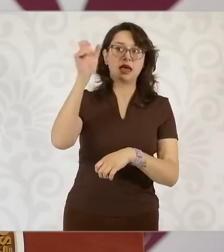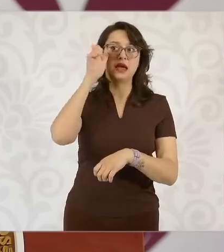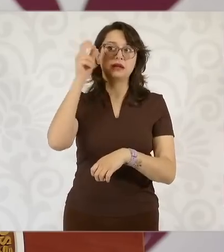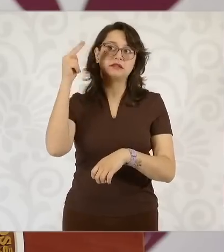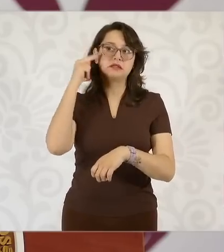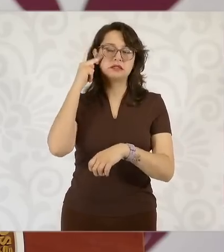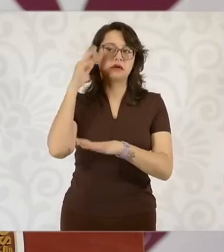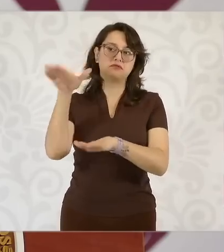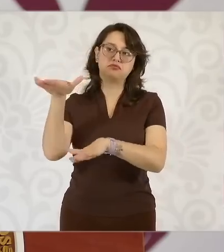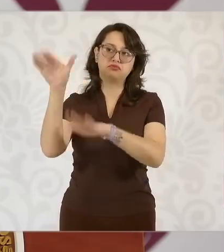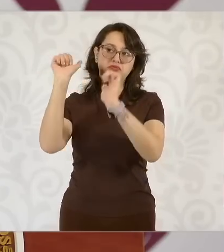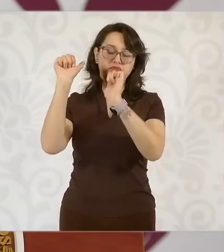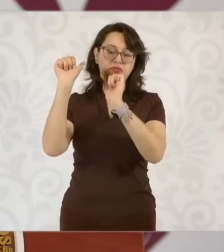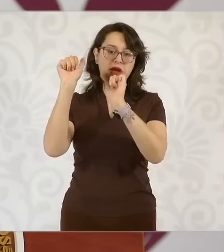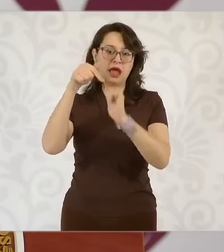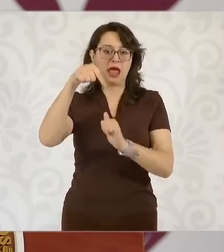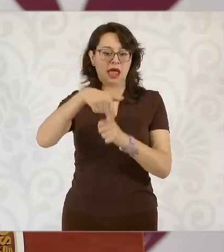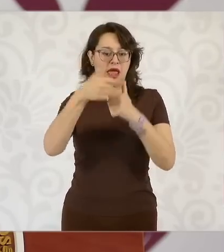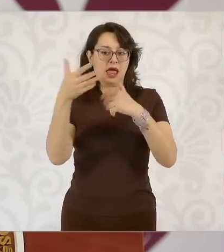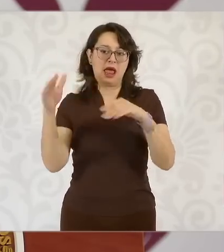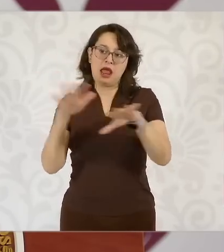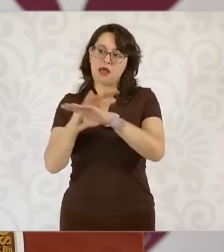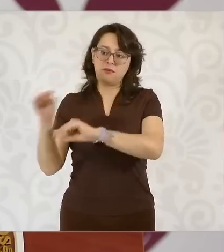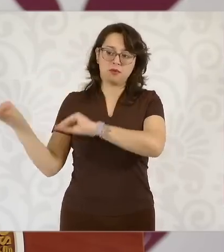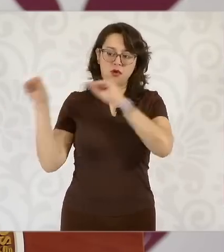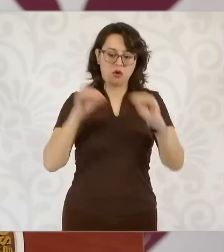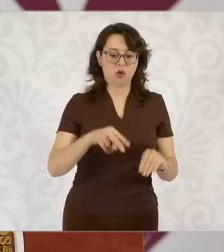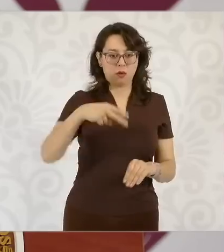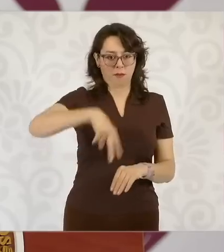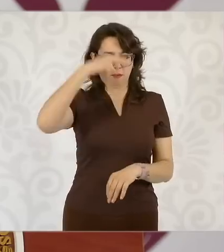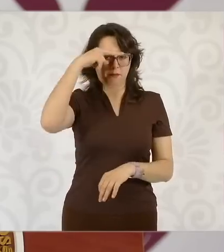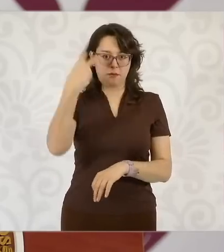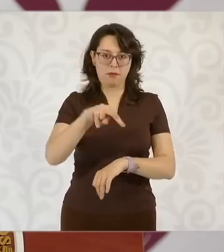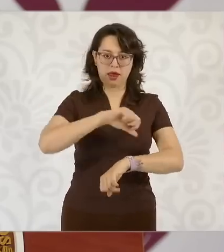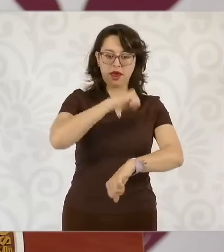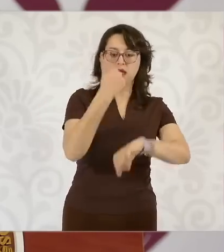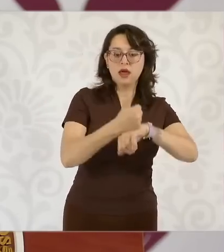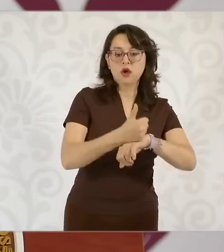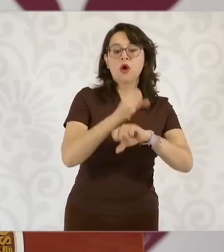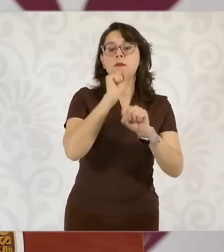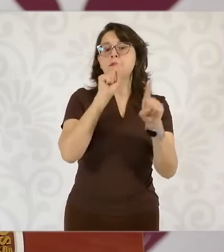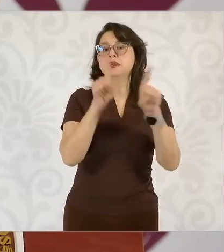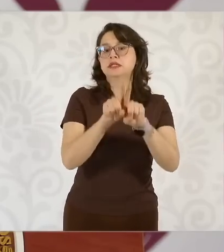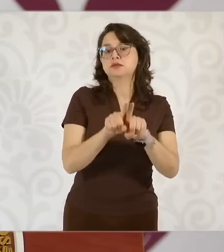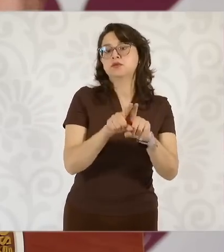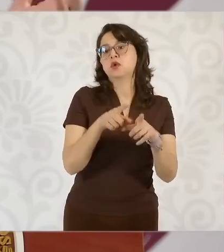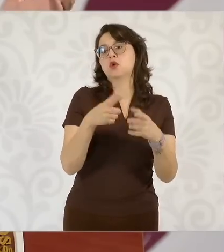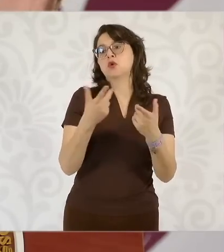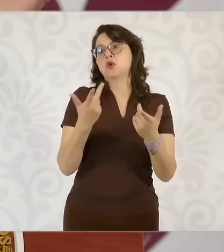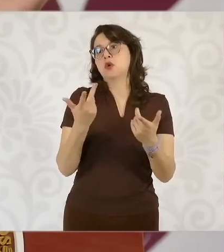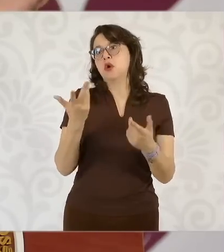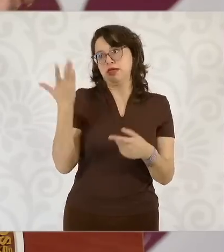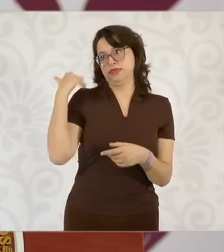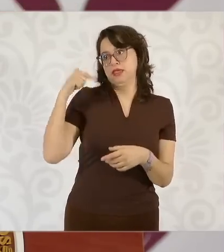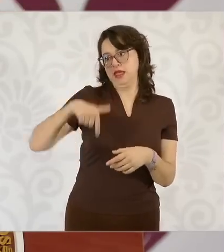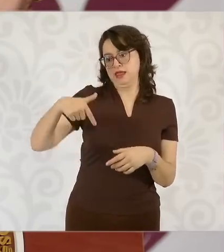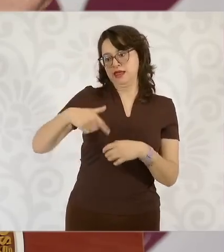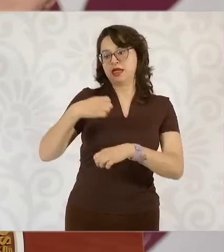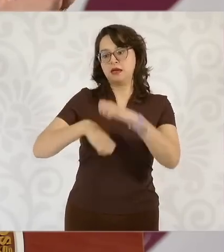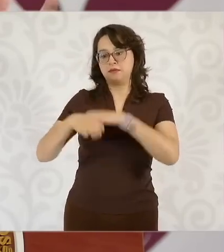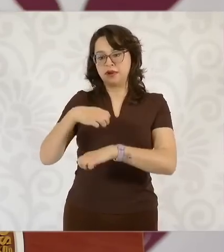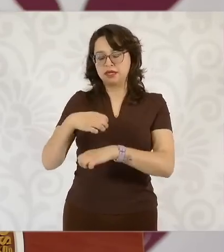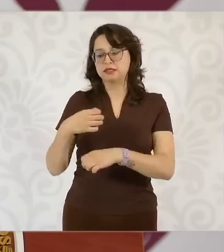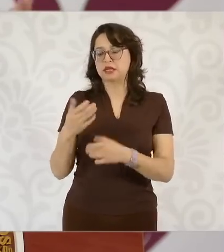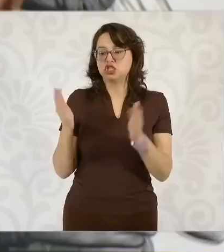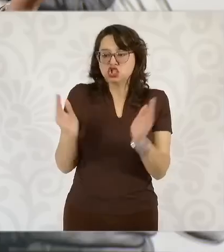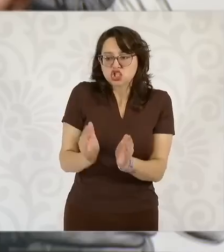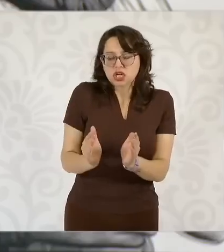México Y decidieron ampliar sus capacidades porque en su momento pues hubo problemas en el envío de